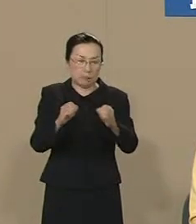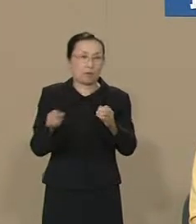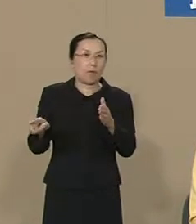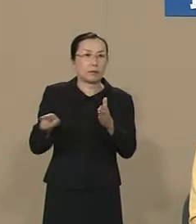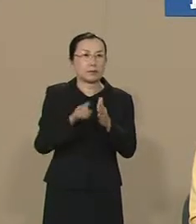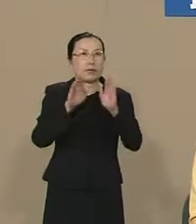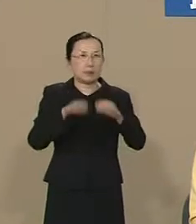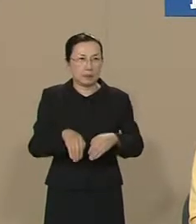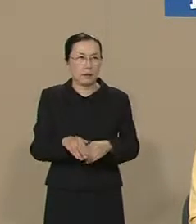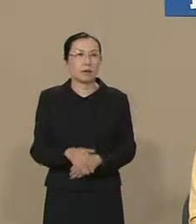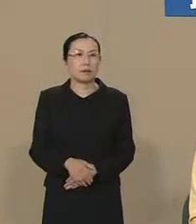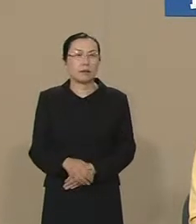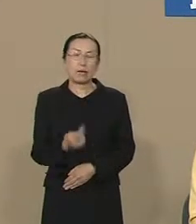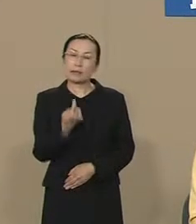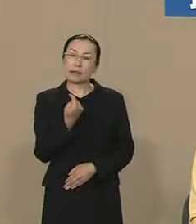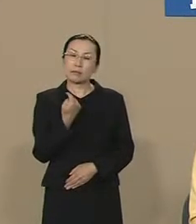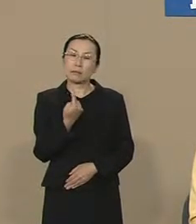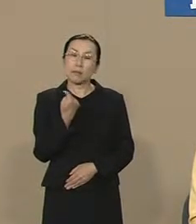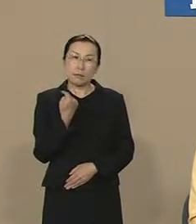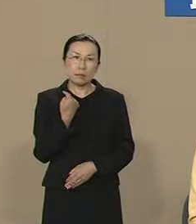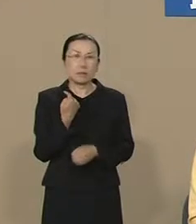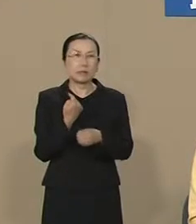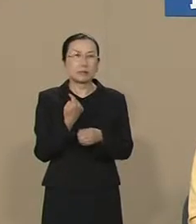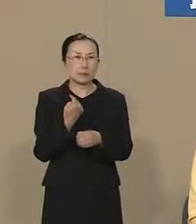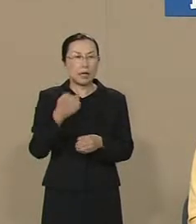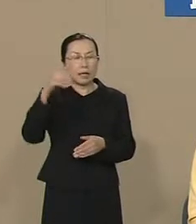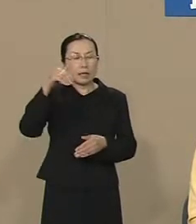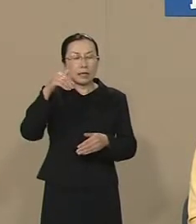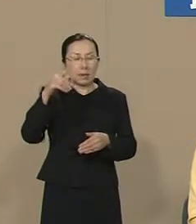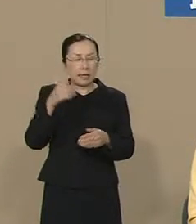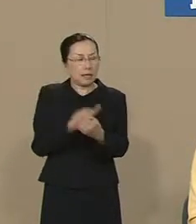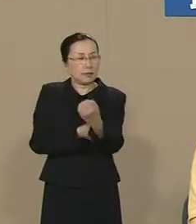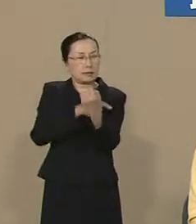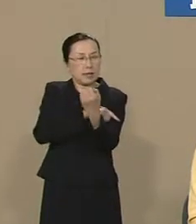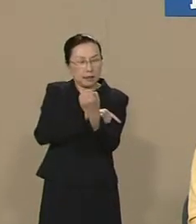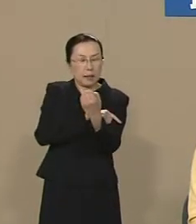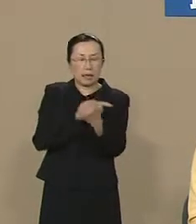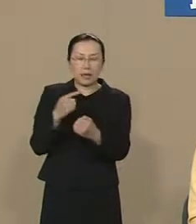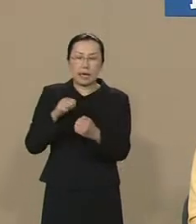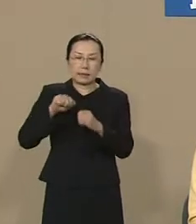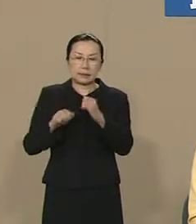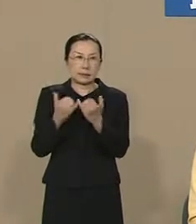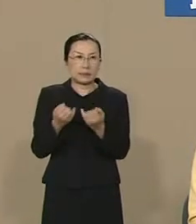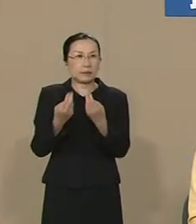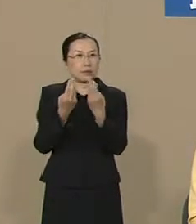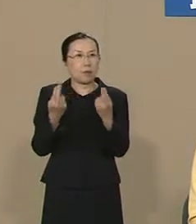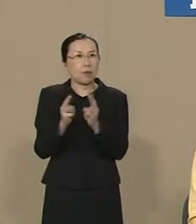昨年末の総選挙で 政権が自民党に戻って､ 自民党の政策では